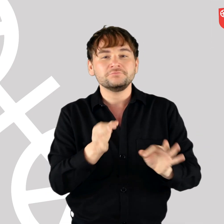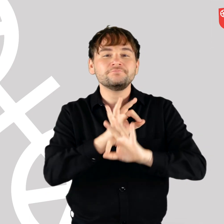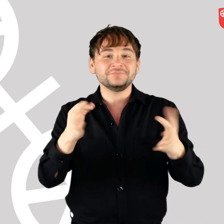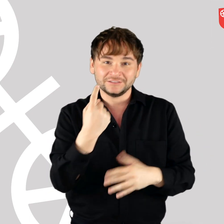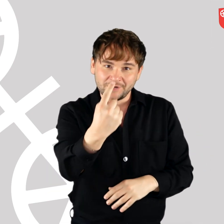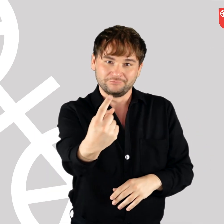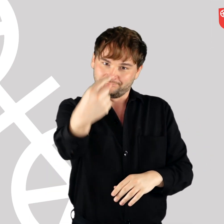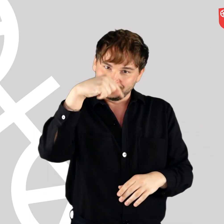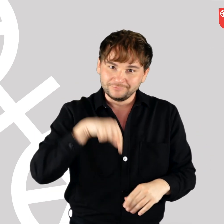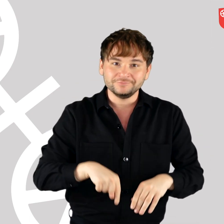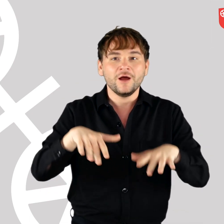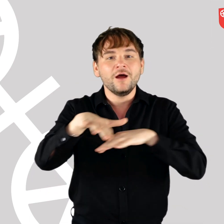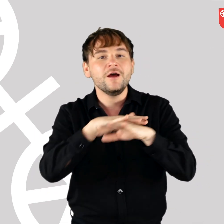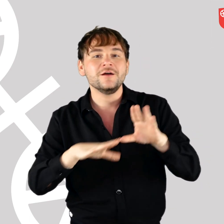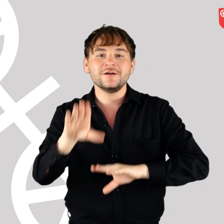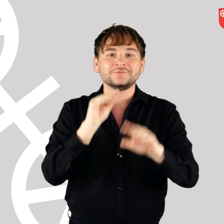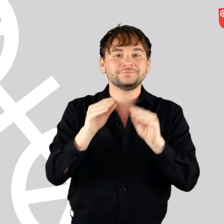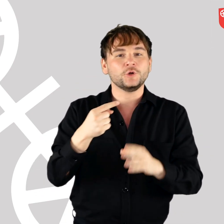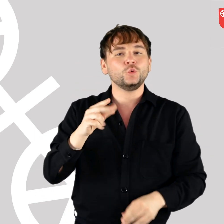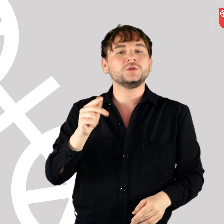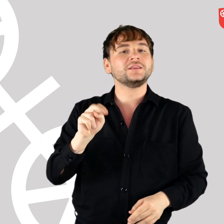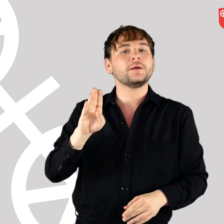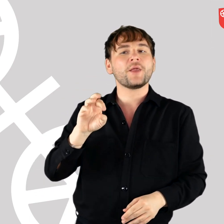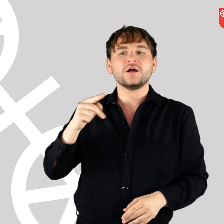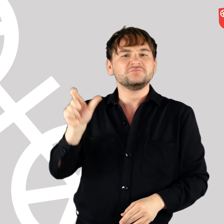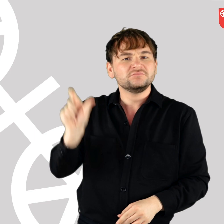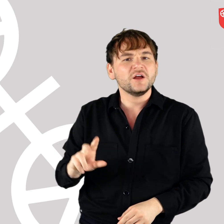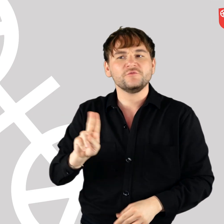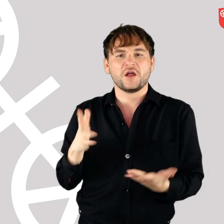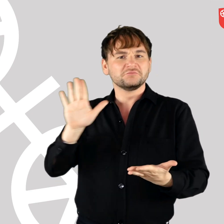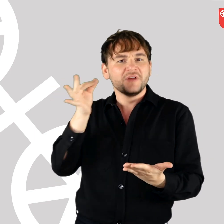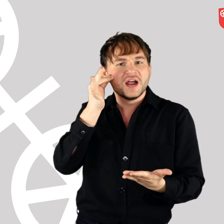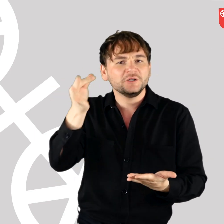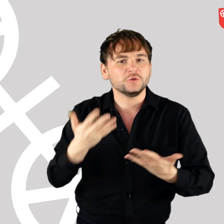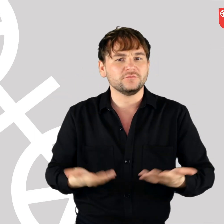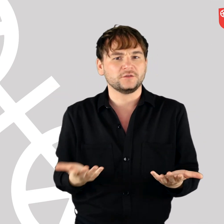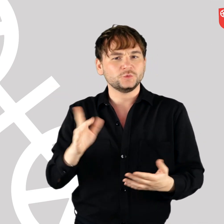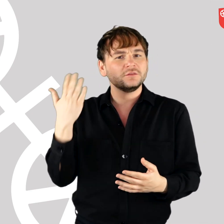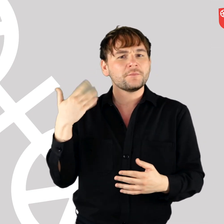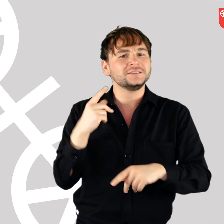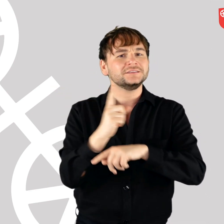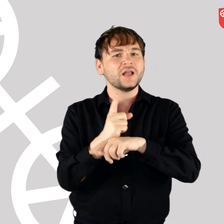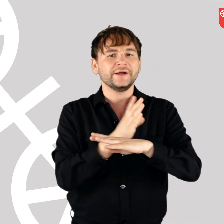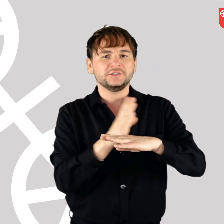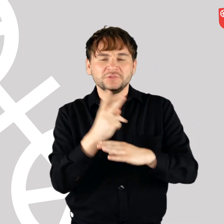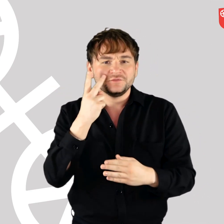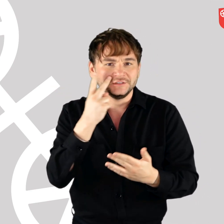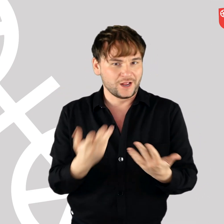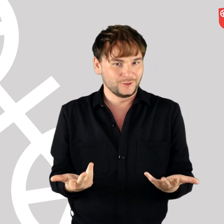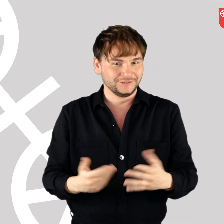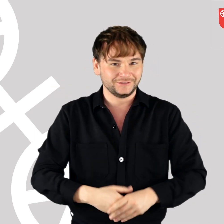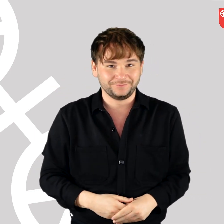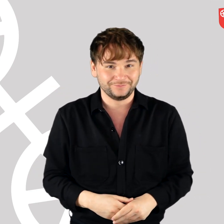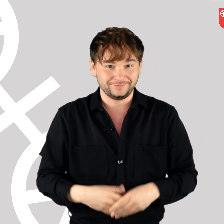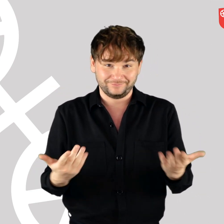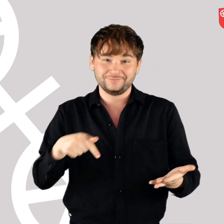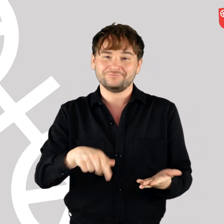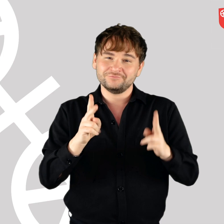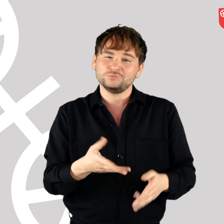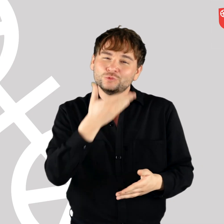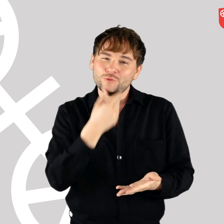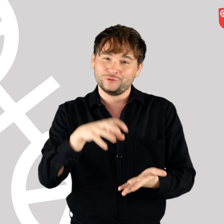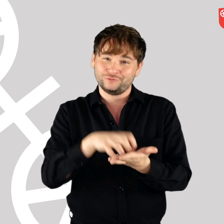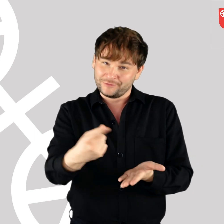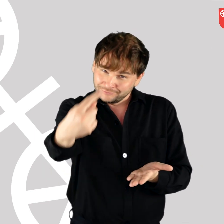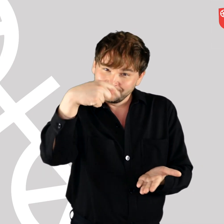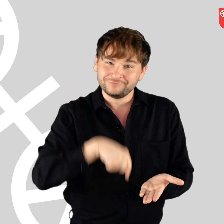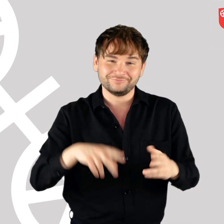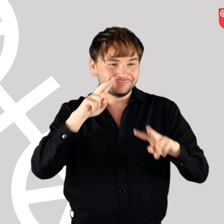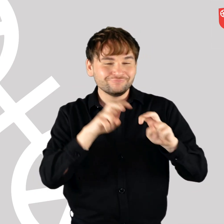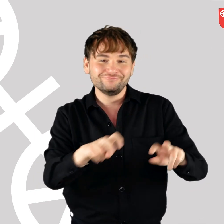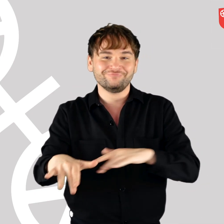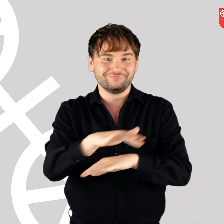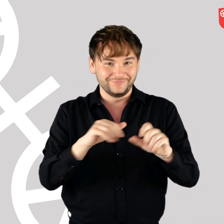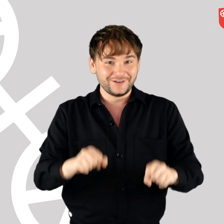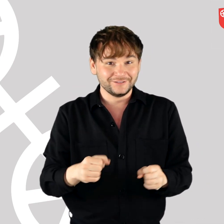Noch besser ist es, Gutenberg, seine Erfindung und seine Zeit in unserer schönen Stadt zu erleben.